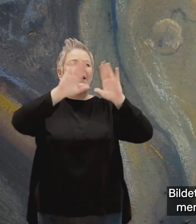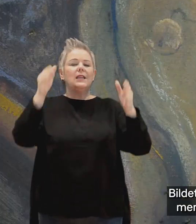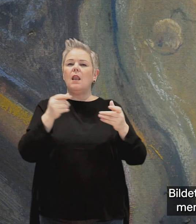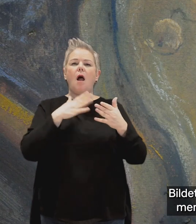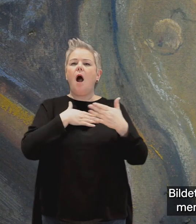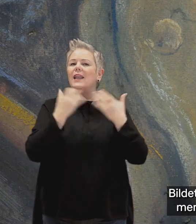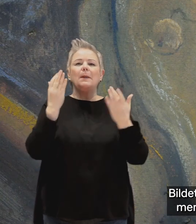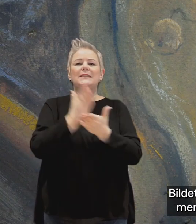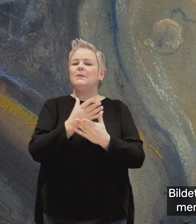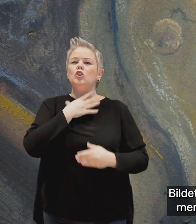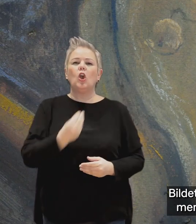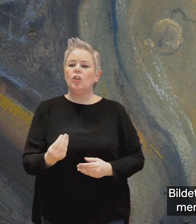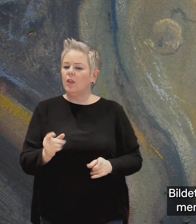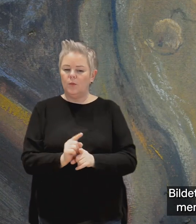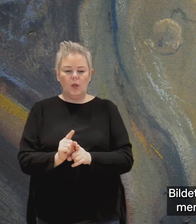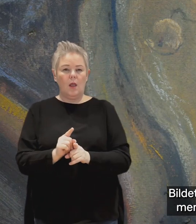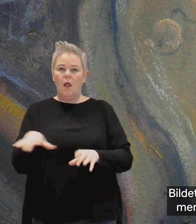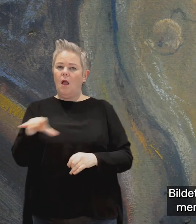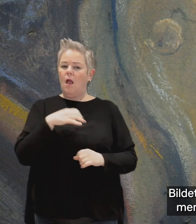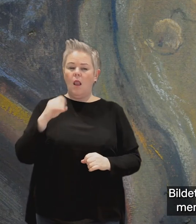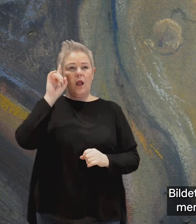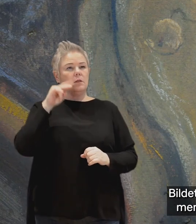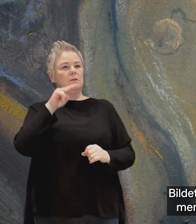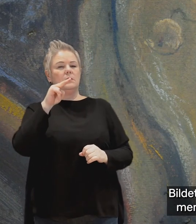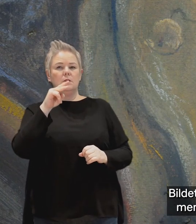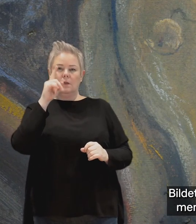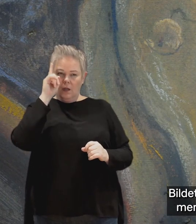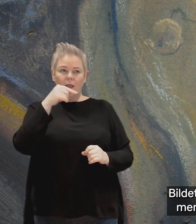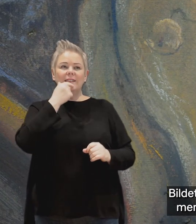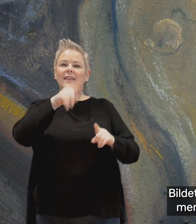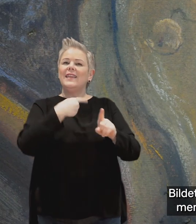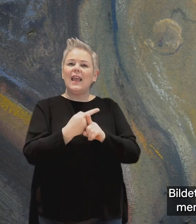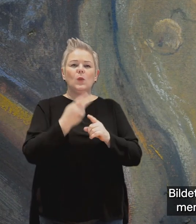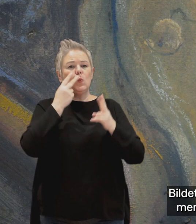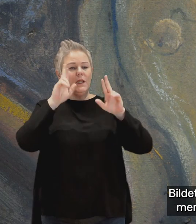Bildet treffer noe allment, men samtidig ensomt.